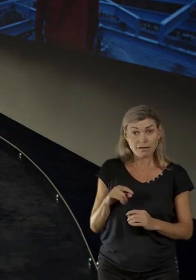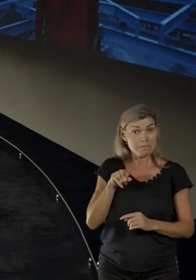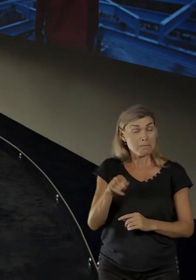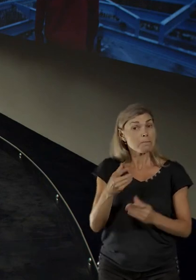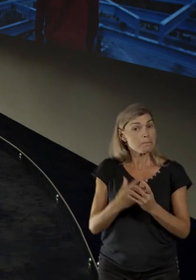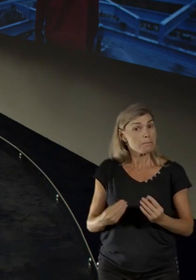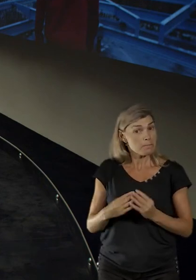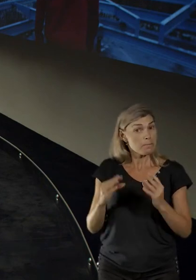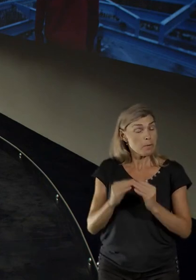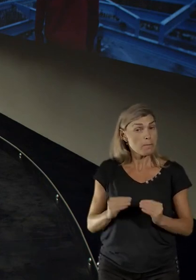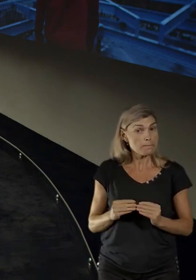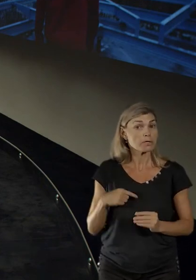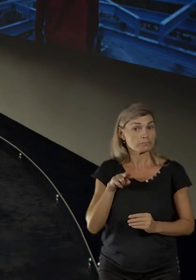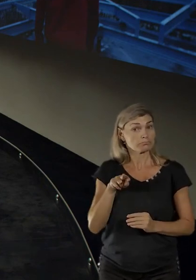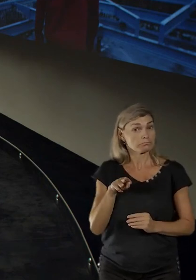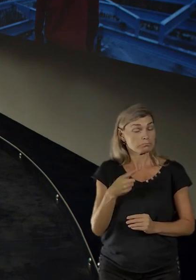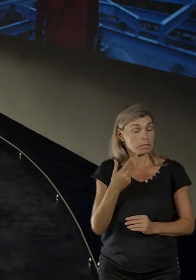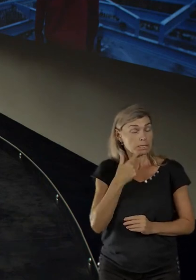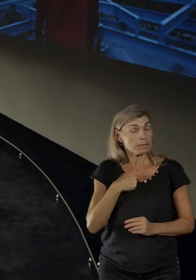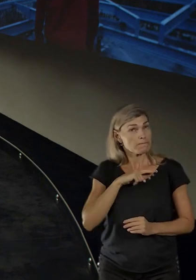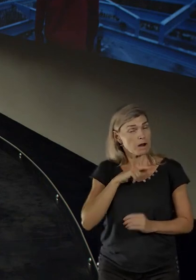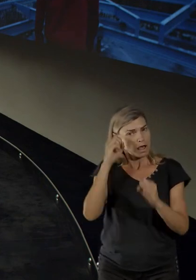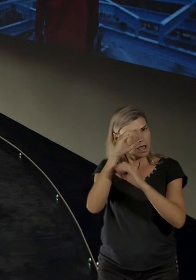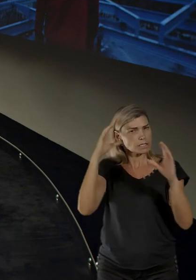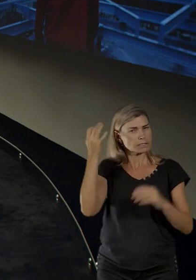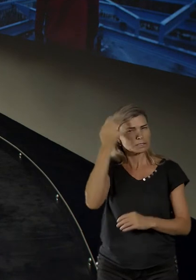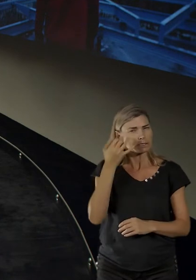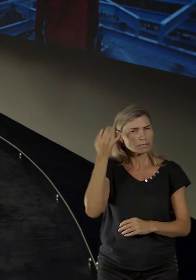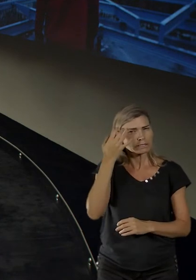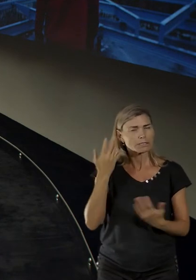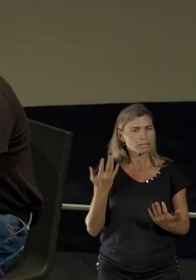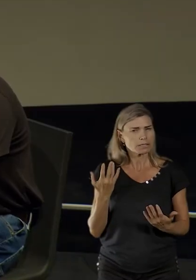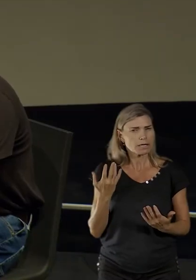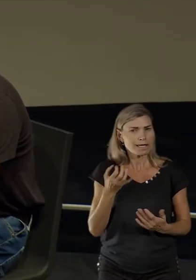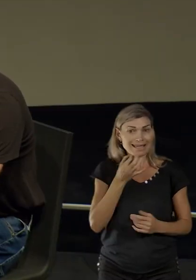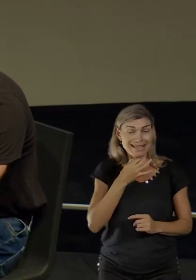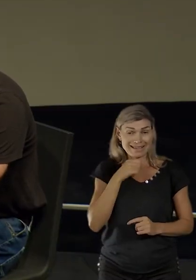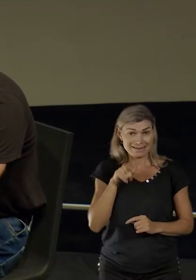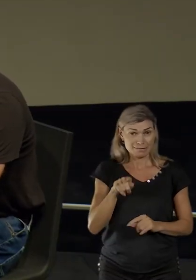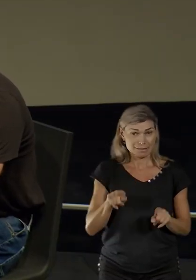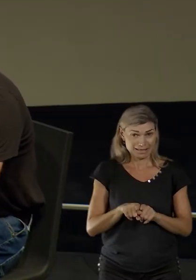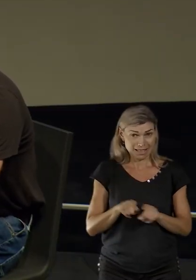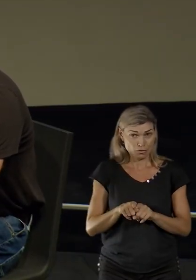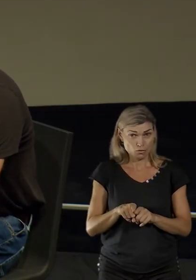Já sám vlastně o tom přemýšlím. Netroufnu si vůbec říct, kde by takováhle věc měla stát.